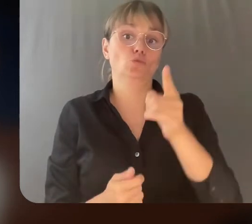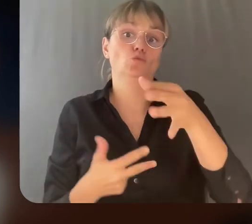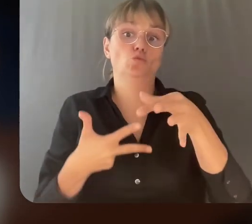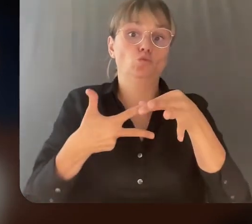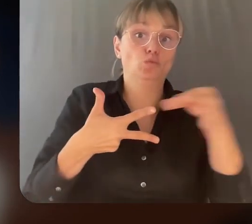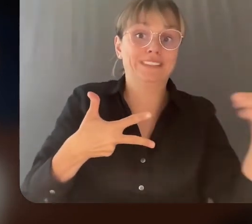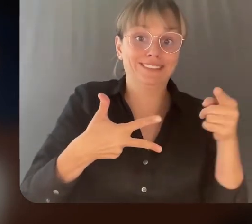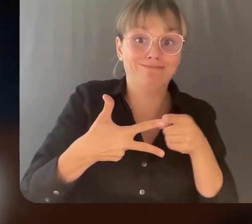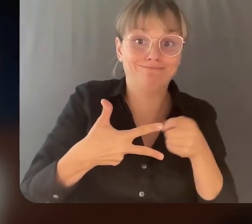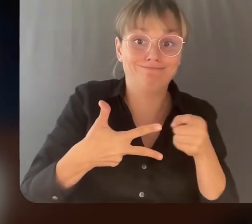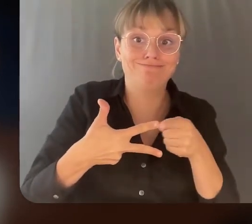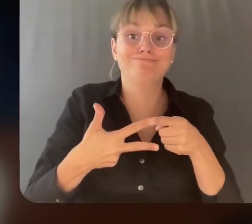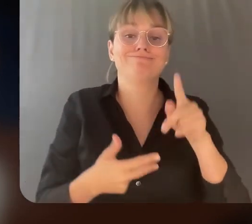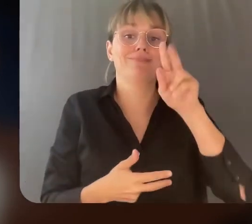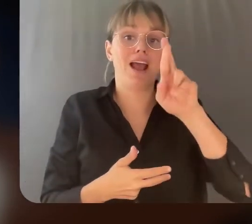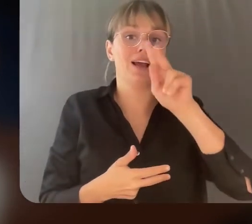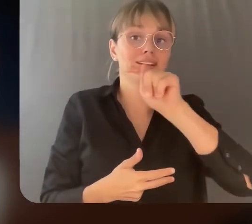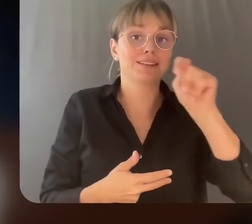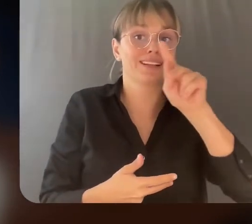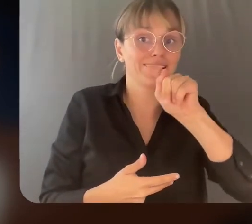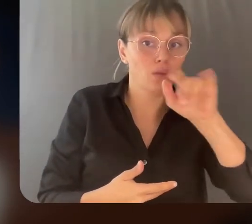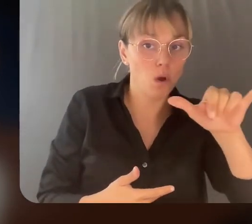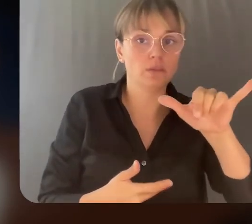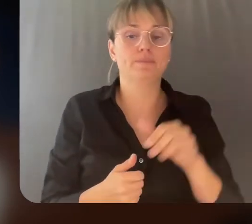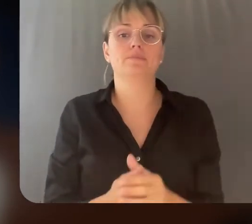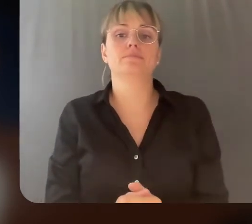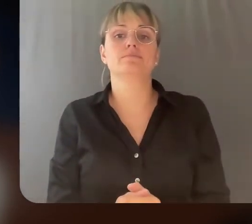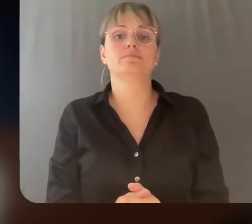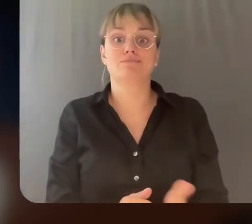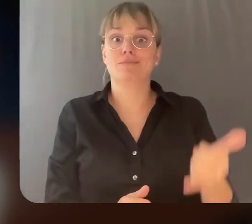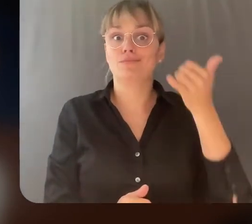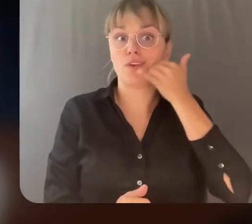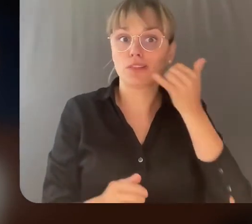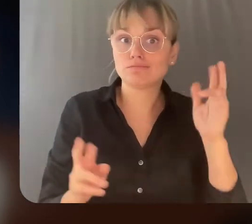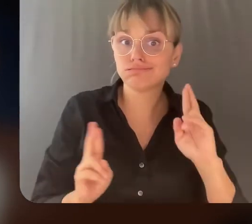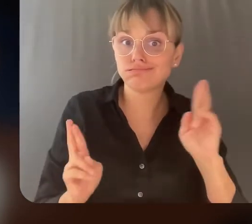Tu choisis appel RTT/TTY. L'appel est en cours.